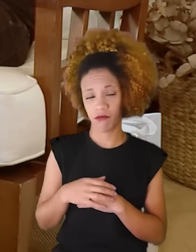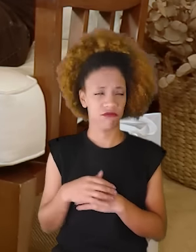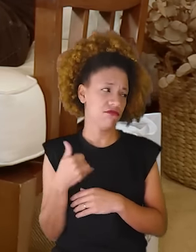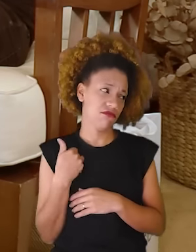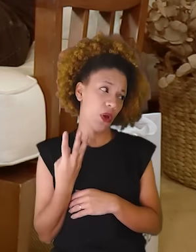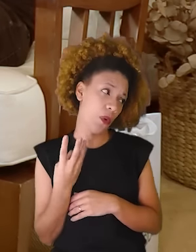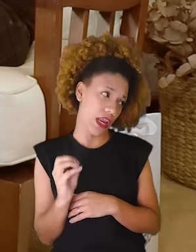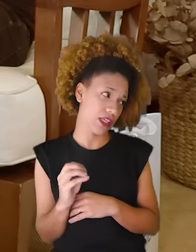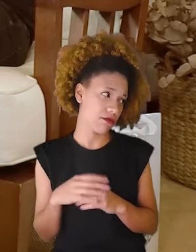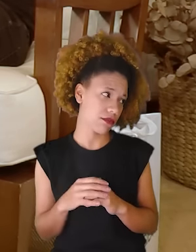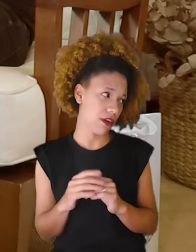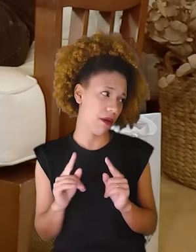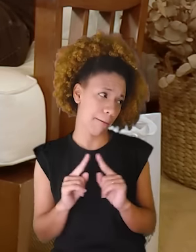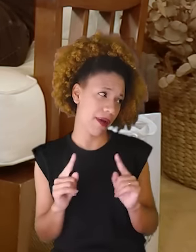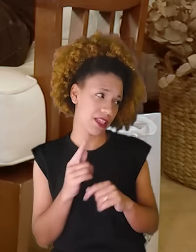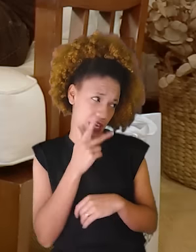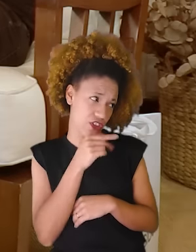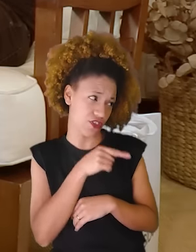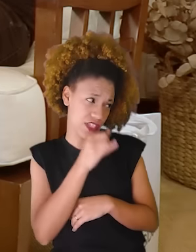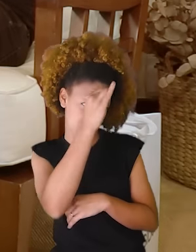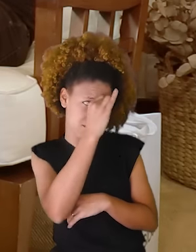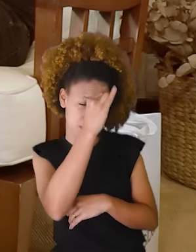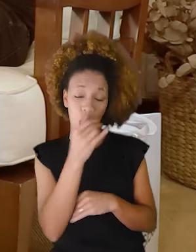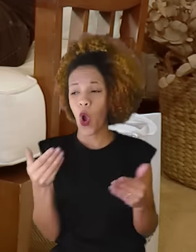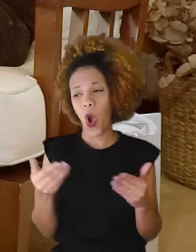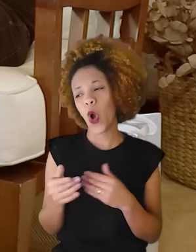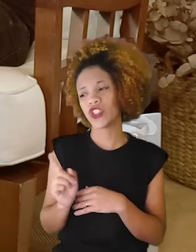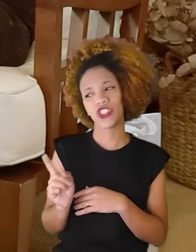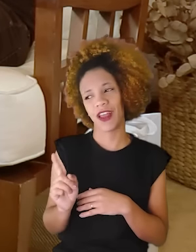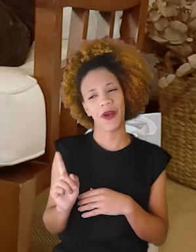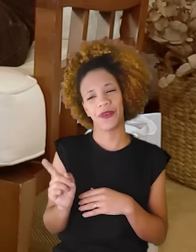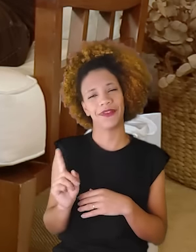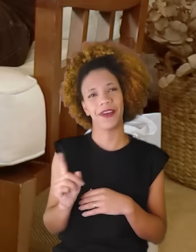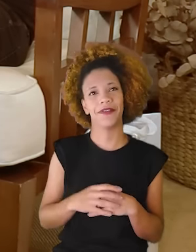tenho 40 mas ele ele te acha meio imbecil o El faz hoje em dia não hoje em dia ele hoje em dia você